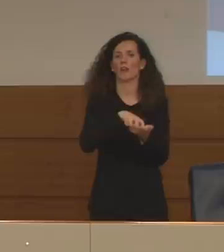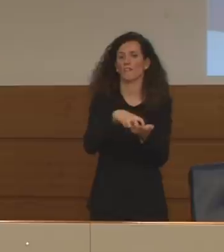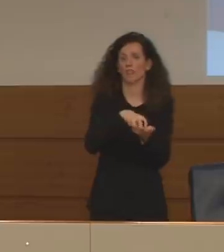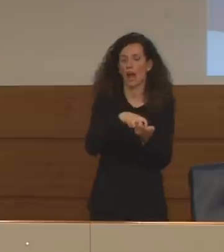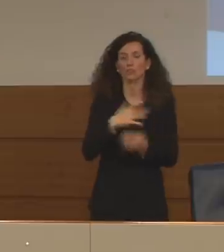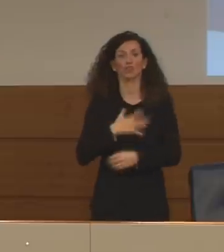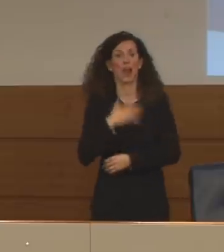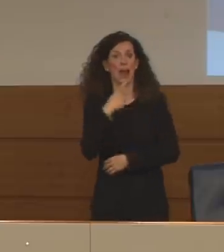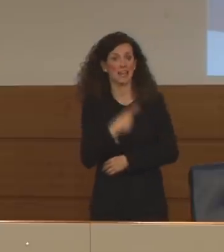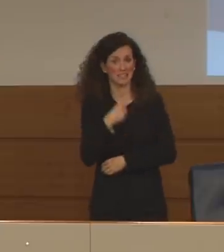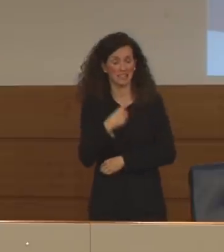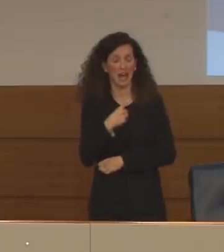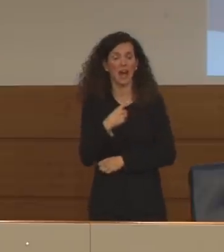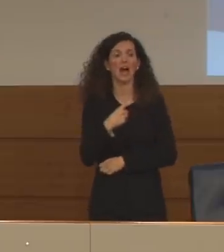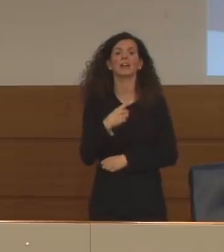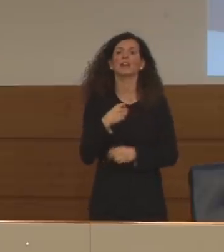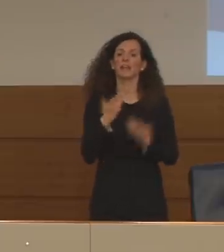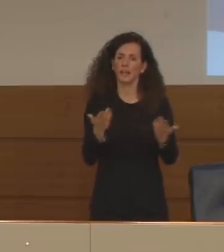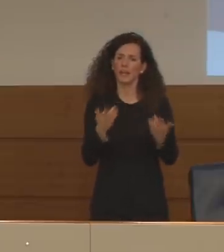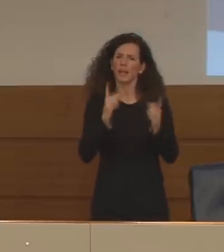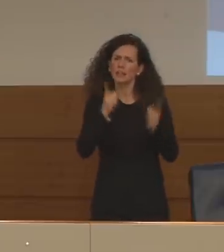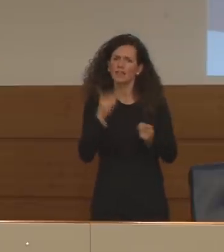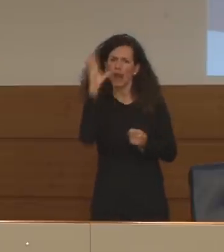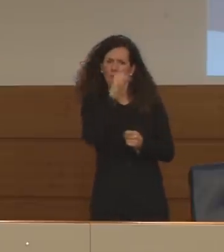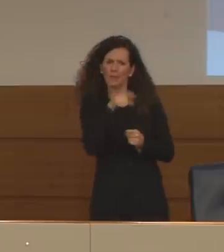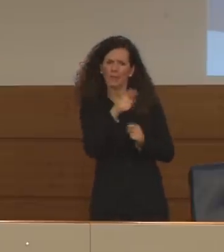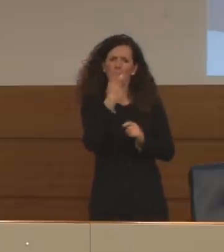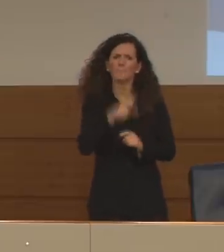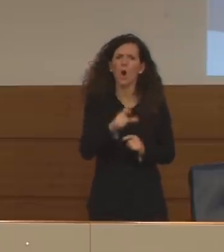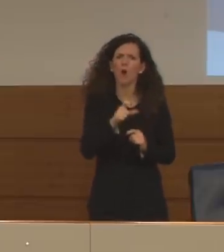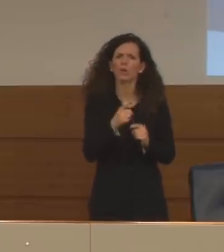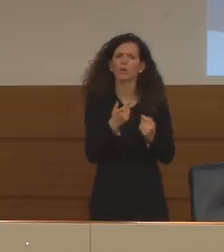anche appurare le cause di morte. Nel nostro sistema sanitario è prevista una